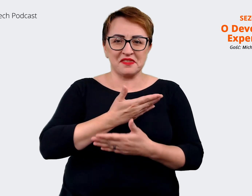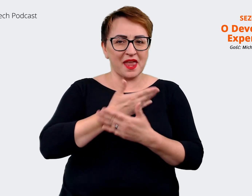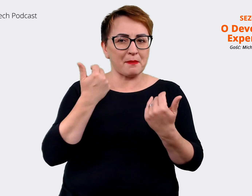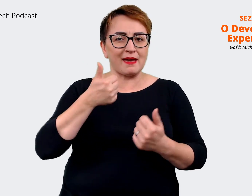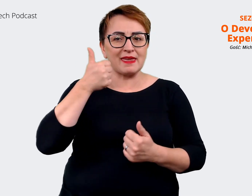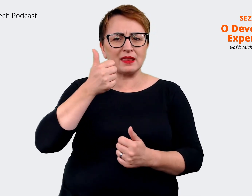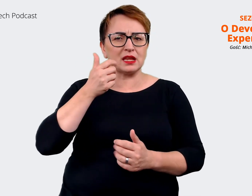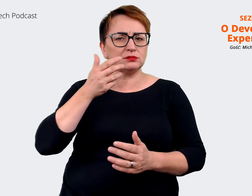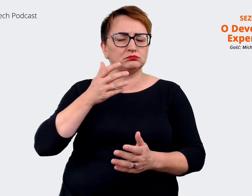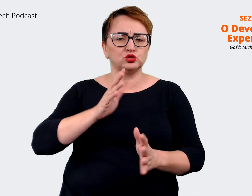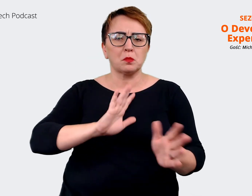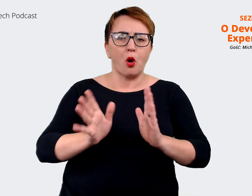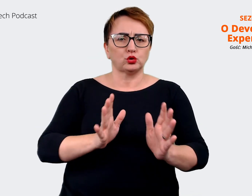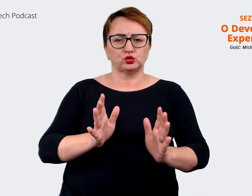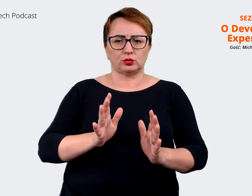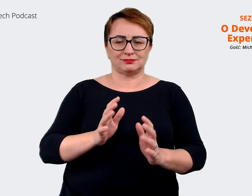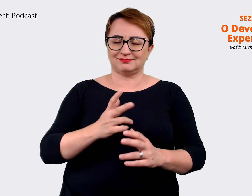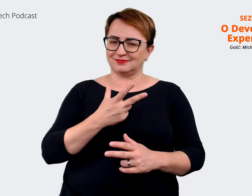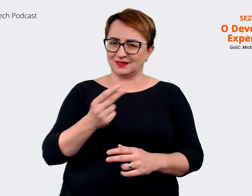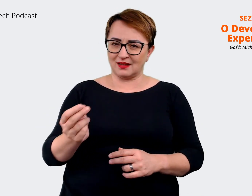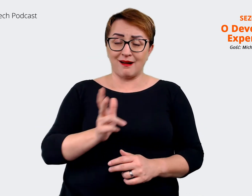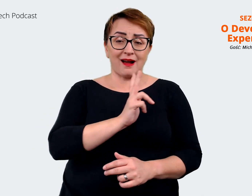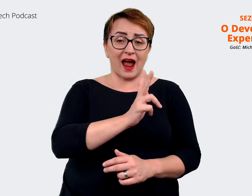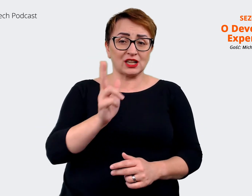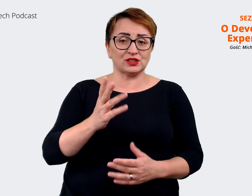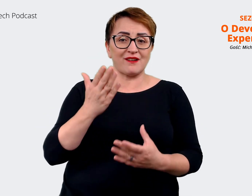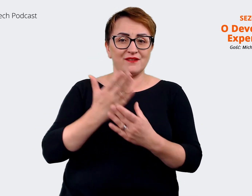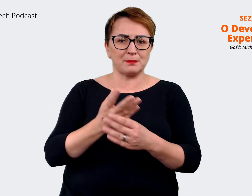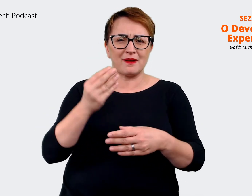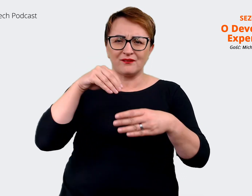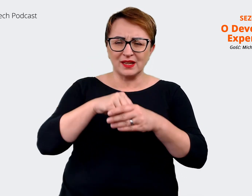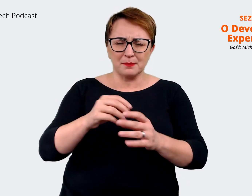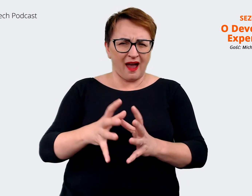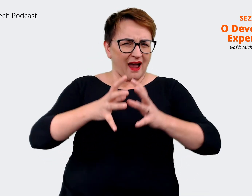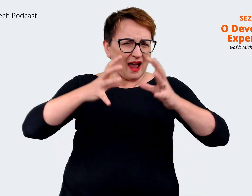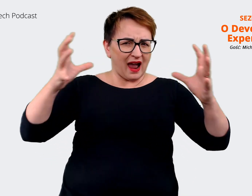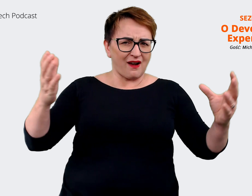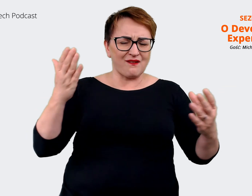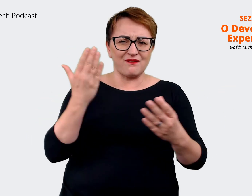włączając w to gigantów technologicznych się boryka z tymi samymi problemami,